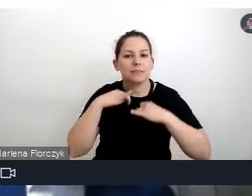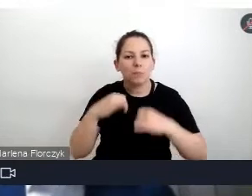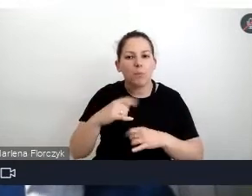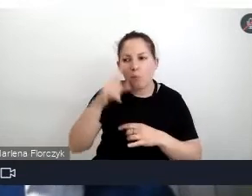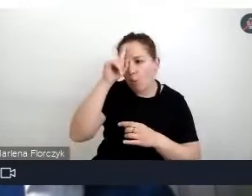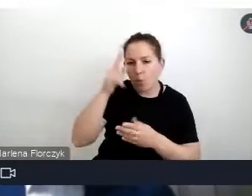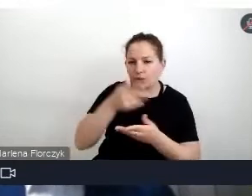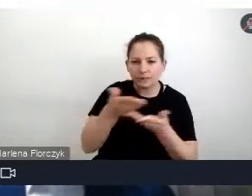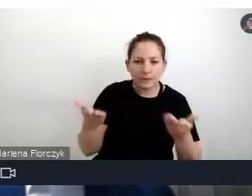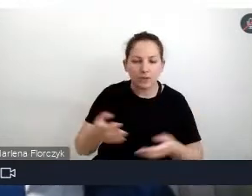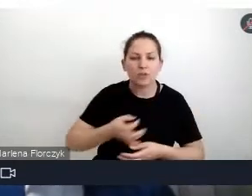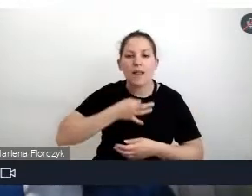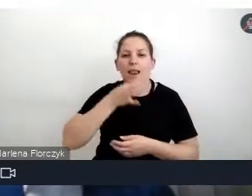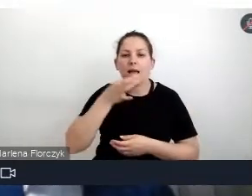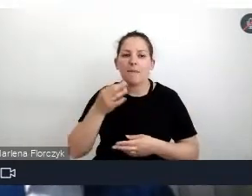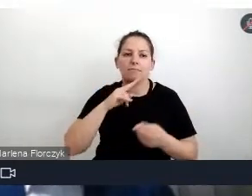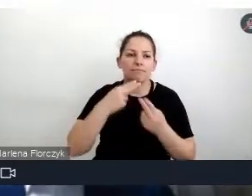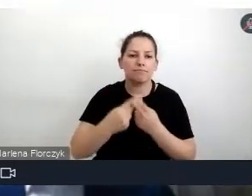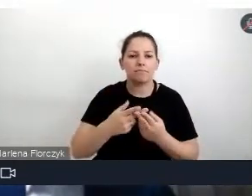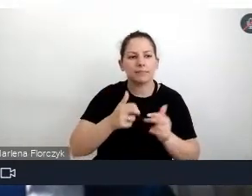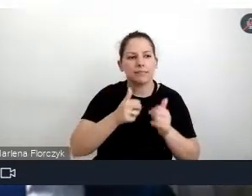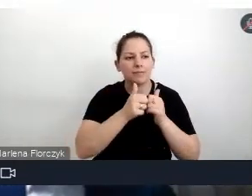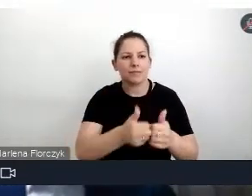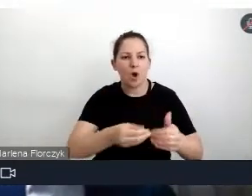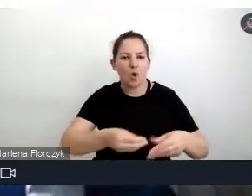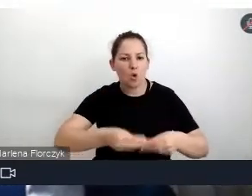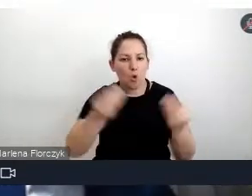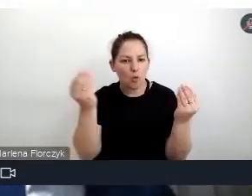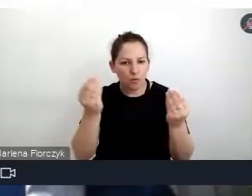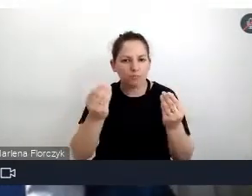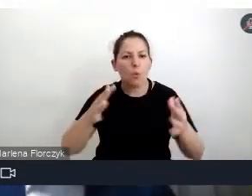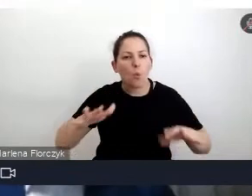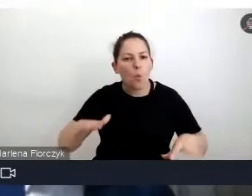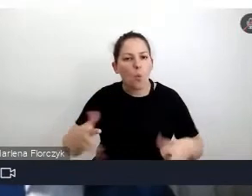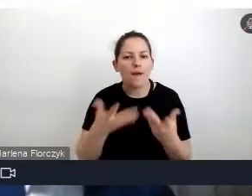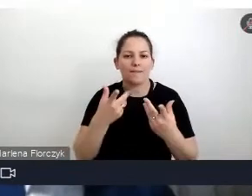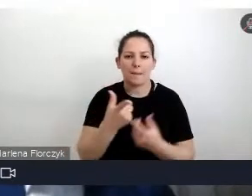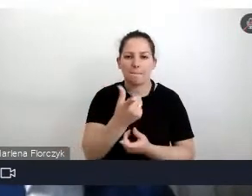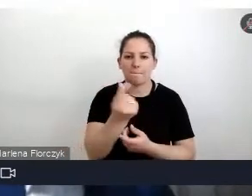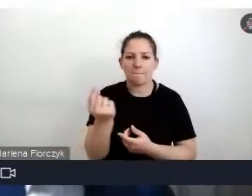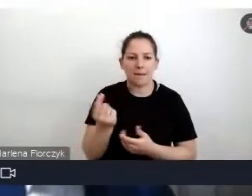Aby lepiej odpowiadać na wyzwania rozwojowe i ułatwiać partnerstwa między miastami.